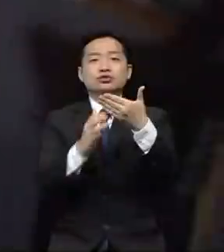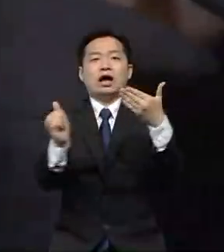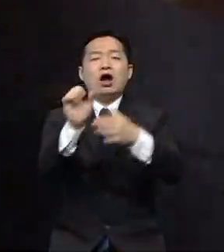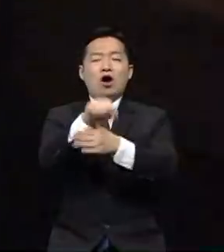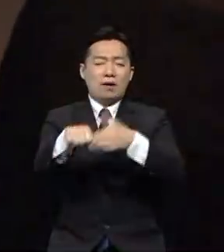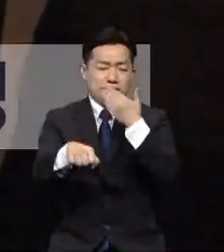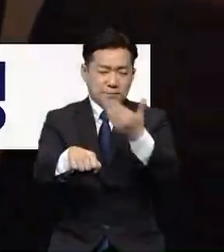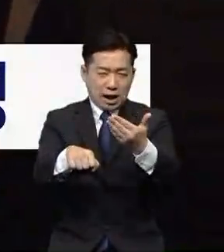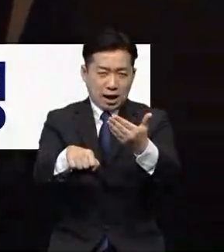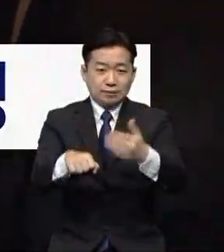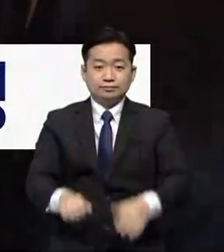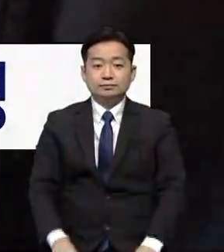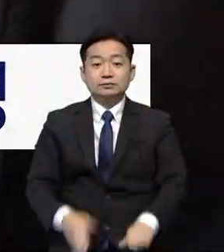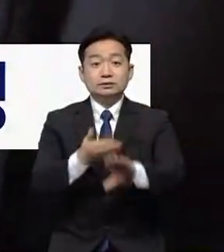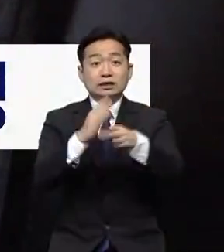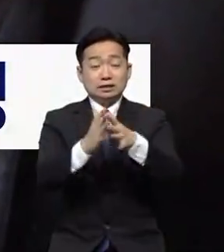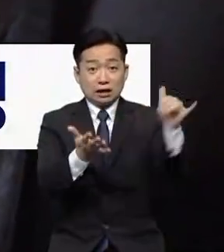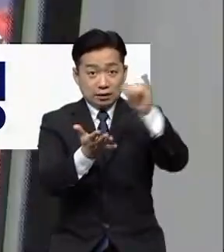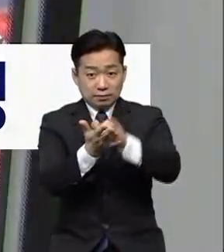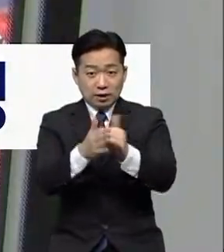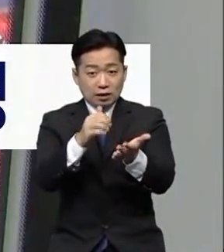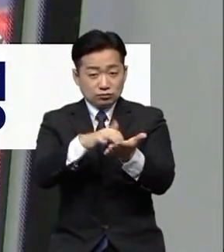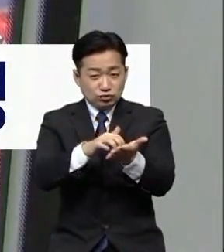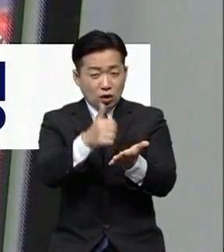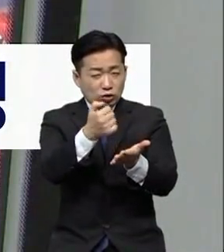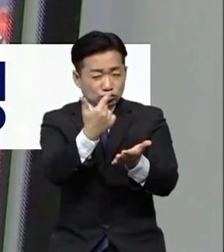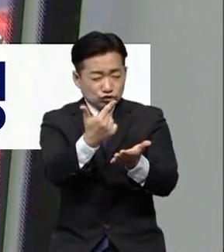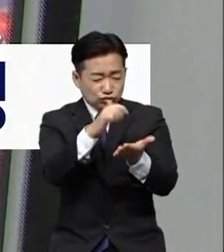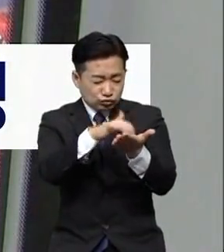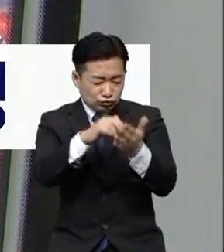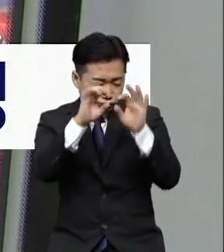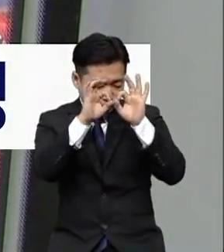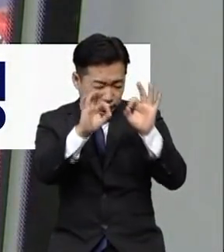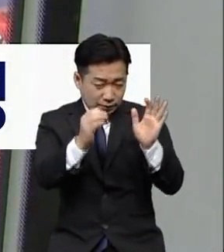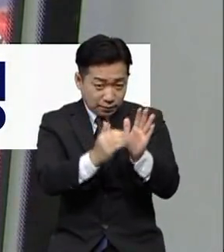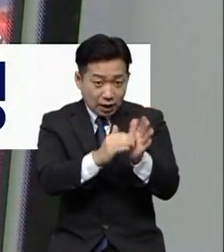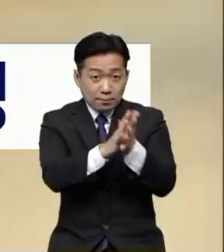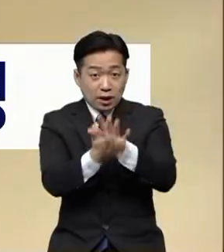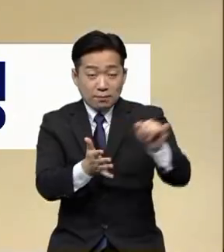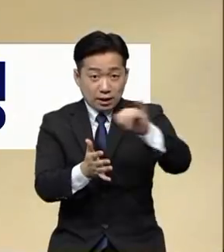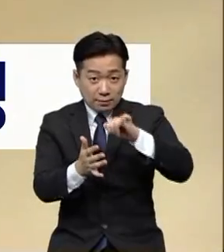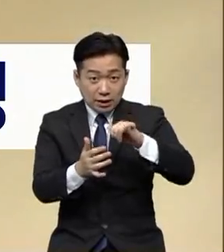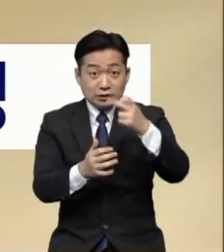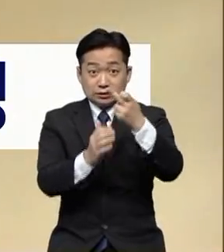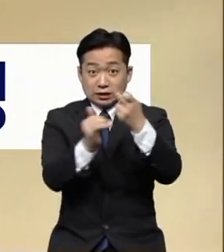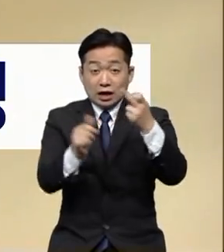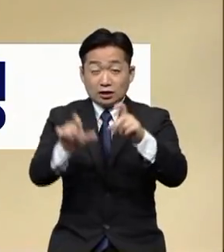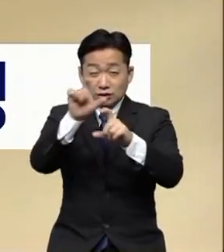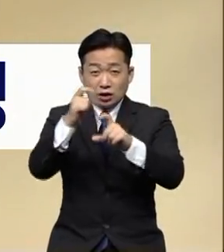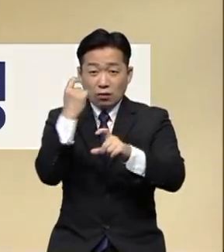방역당국은 국외 유입 사례 56건을 분석한 결과 변이 바이러스 감염자 12명을 추가로 확인했습니다.